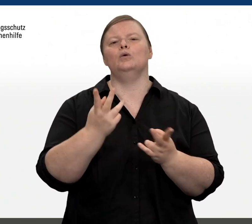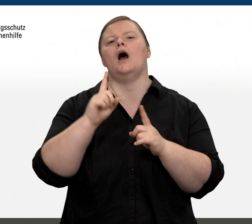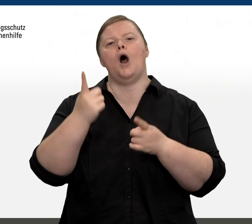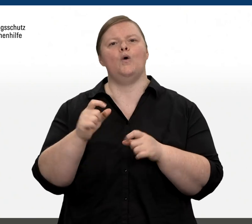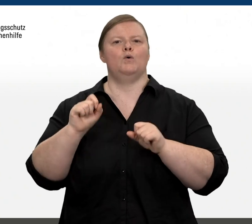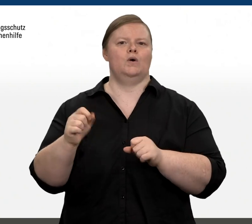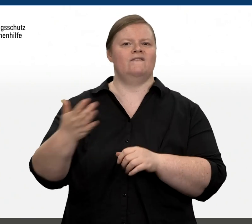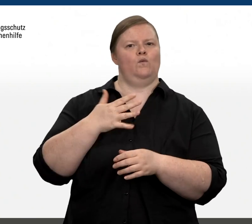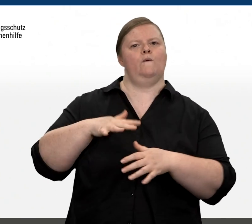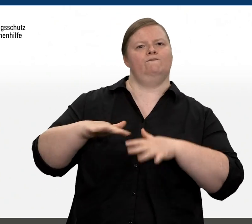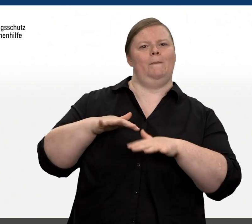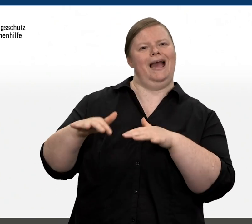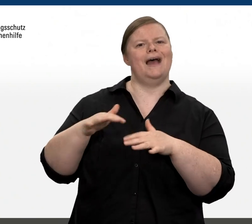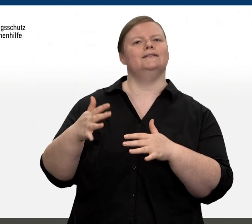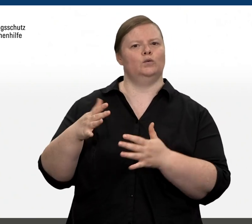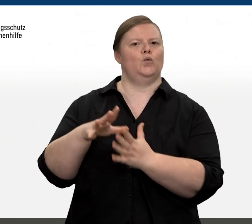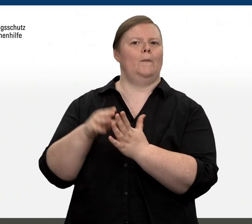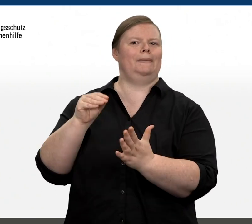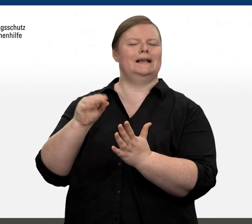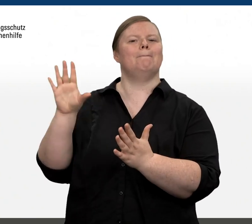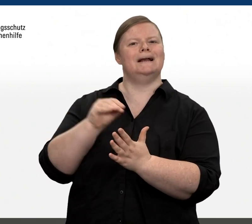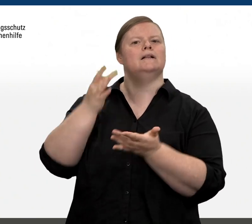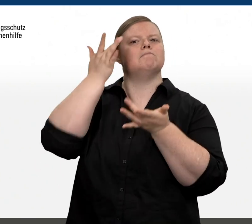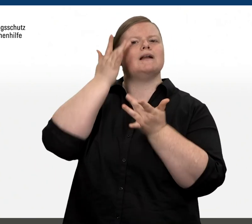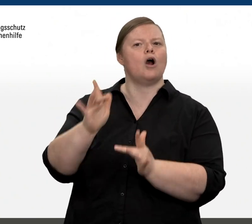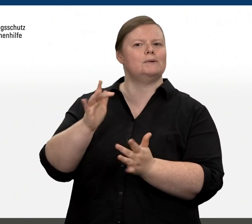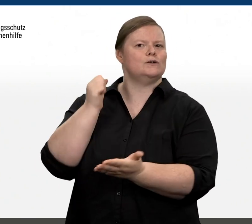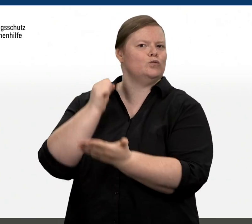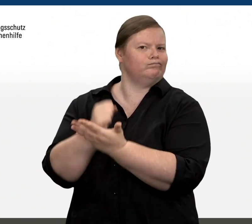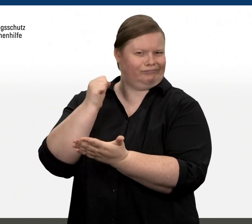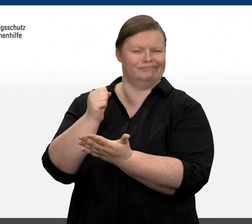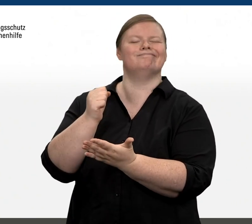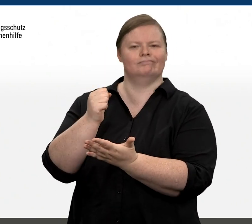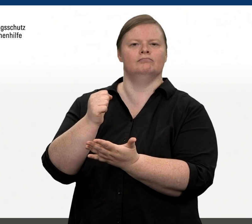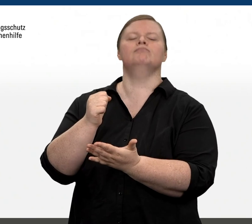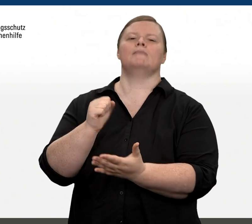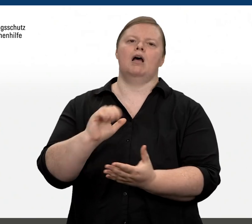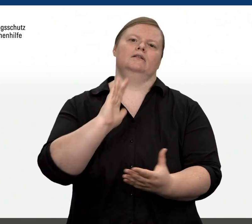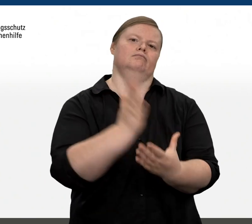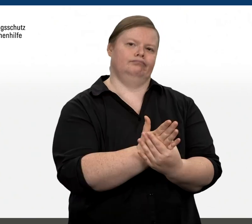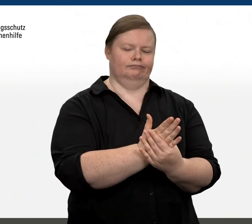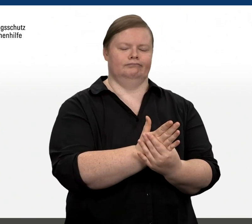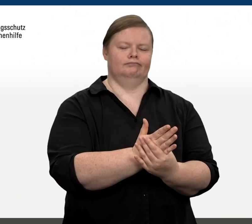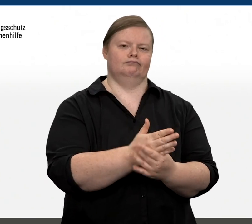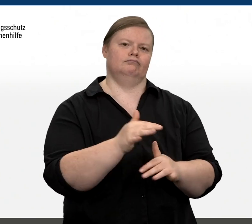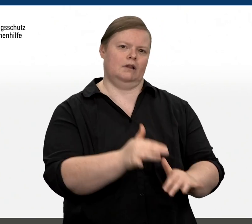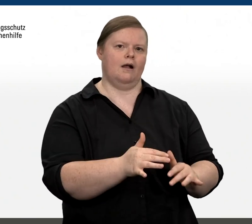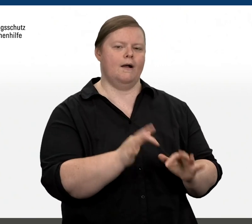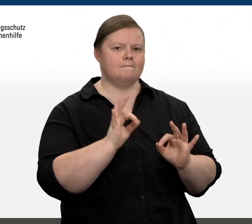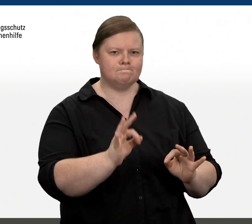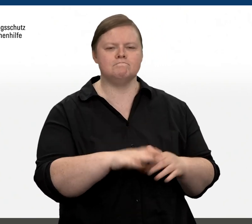oder als beglaubigte Kopie in die Mappe: